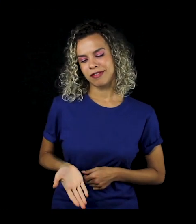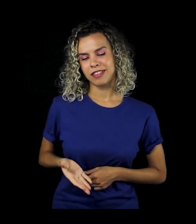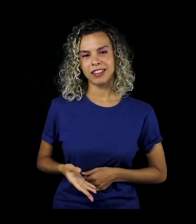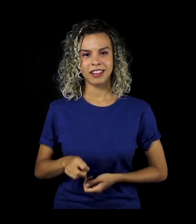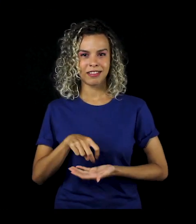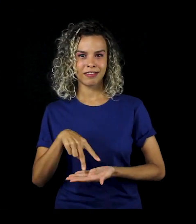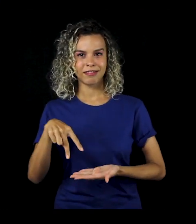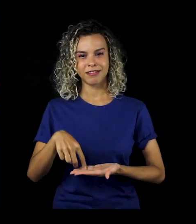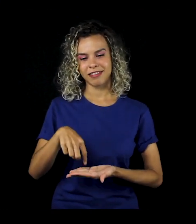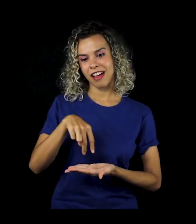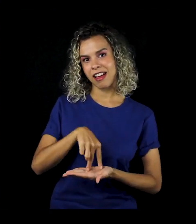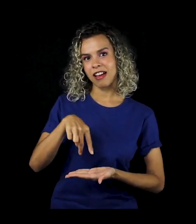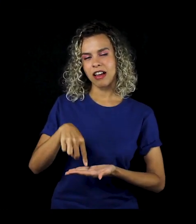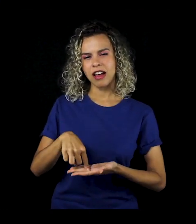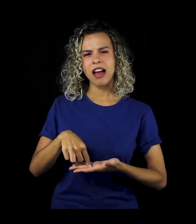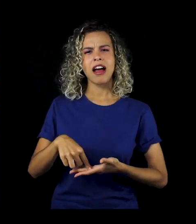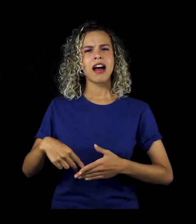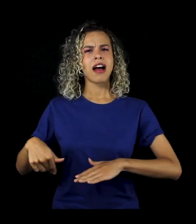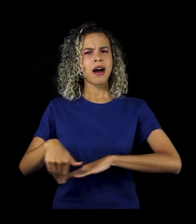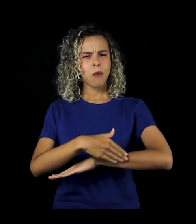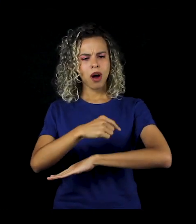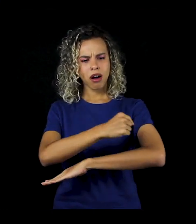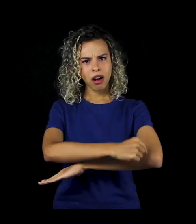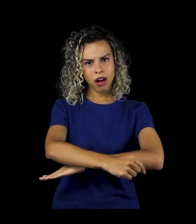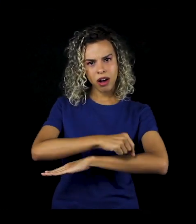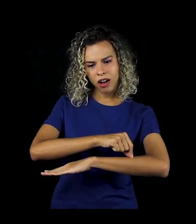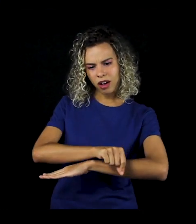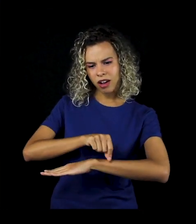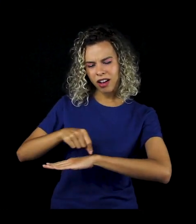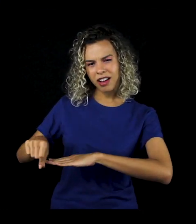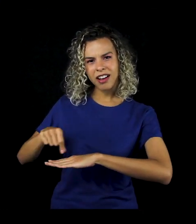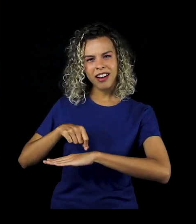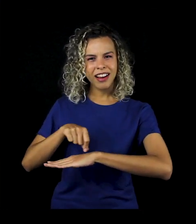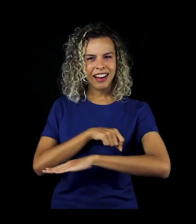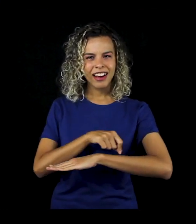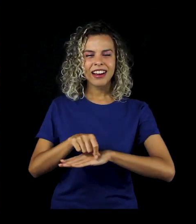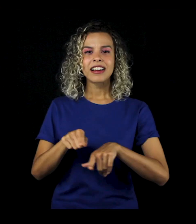Riscava na calçada, usava graveto para fazer na terra.